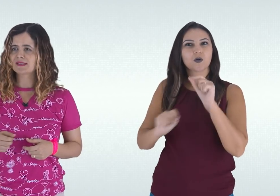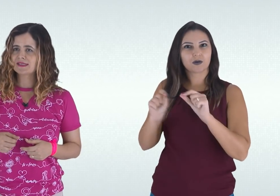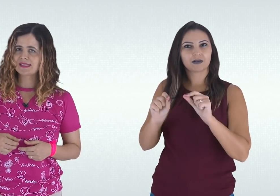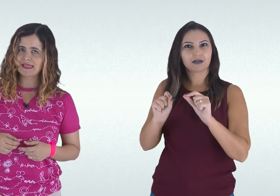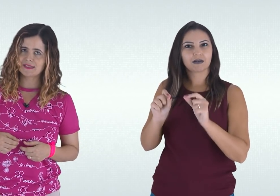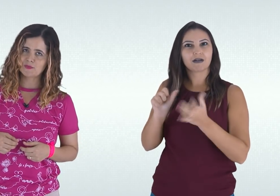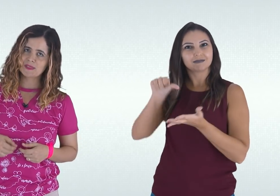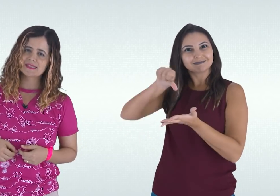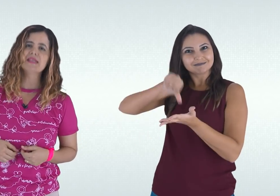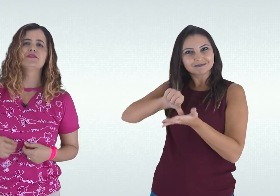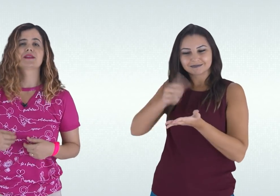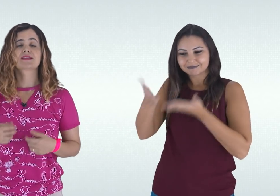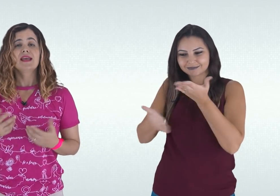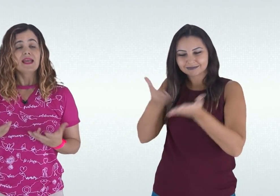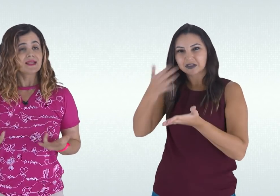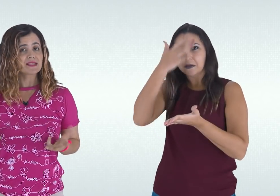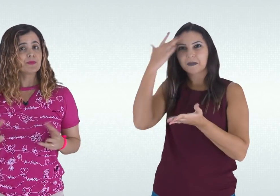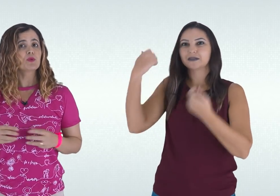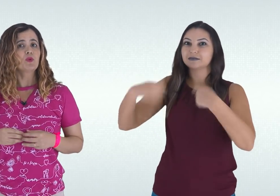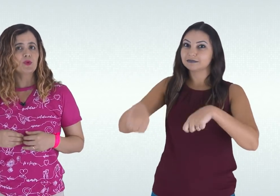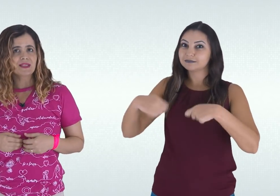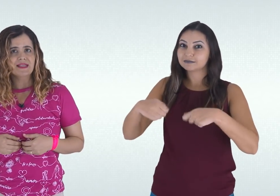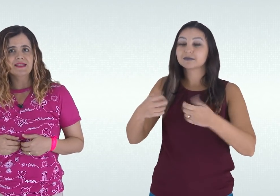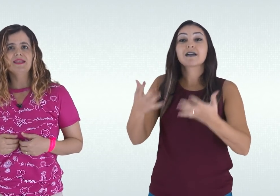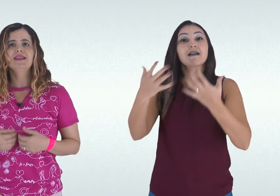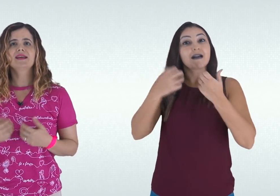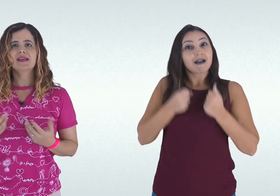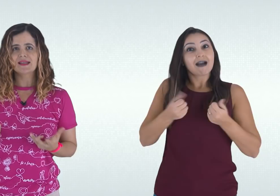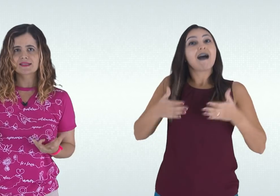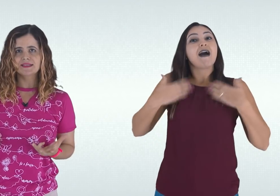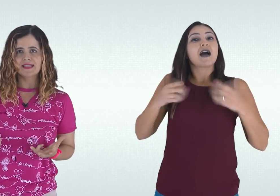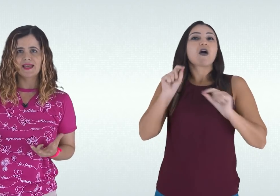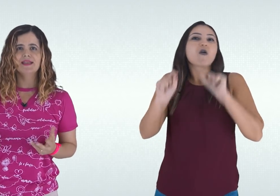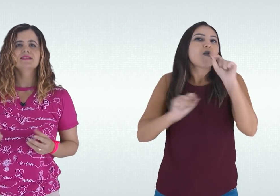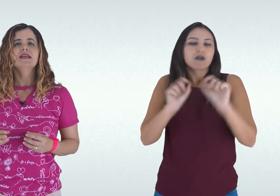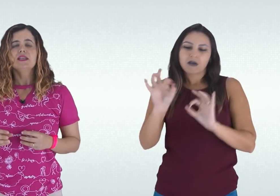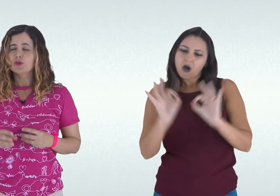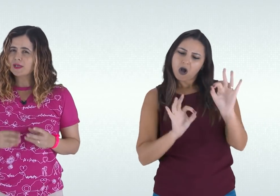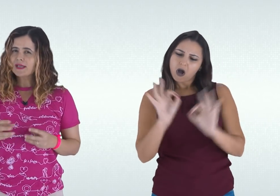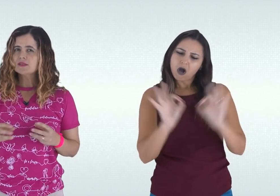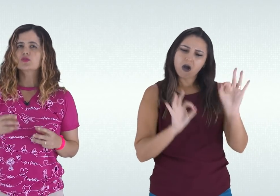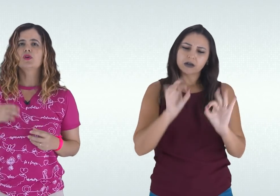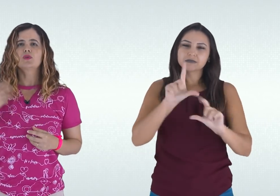recebeu com muita alegria essa ideia e organizou